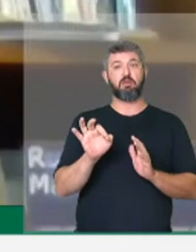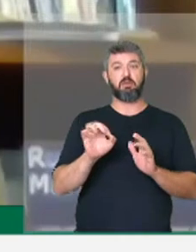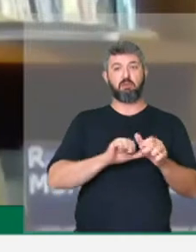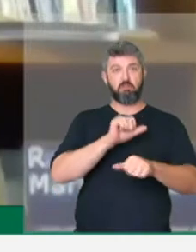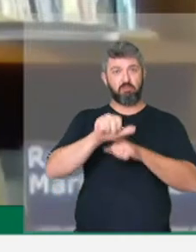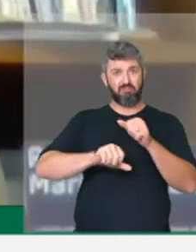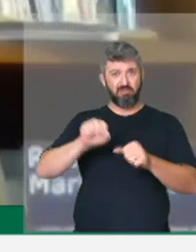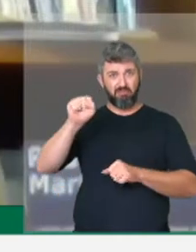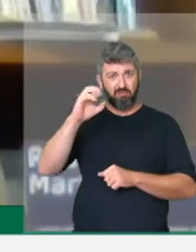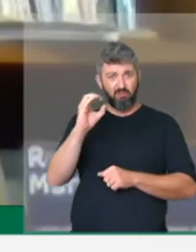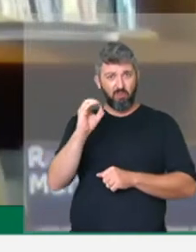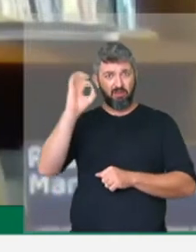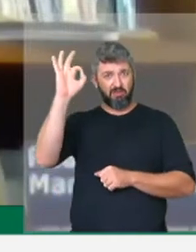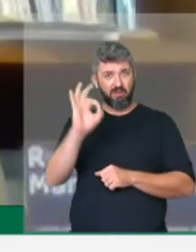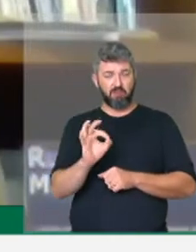INCENTIVAR ATIVIDADE ECONÔ MICA. POR ISSO O PSOL VOTA SIM